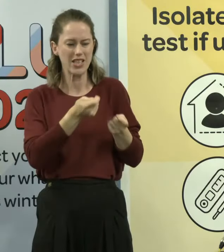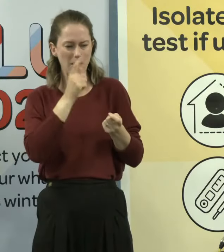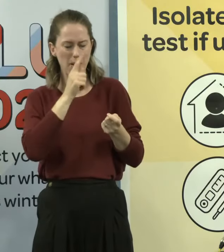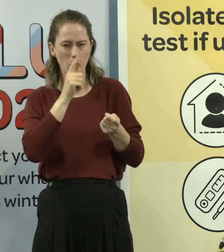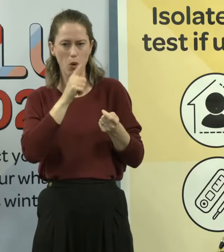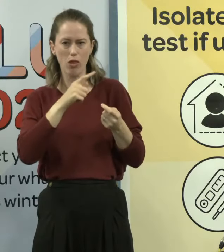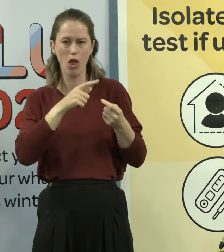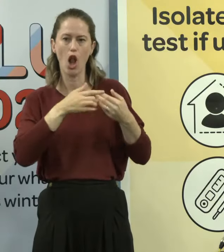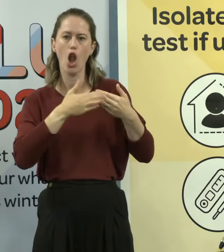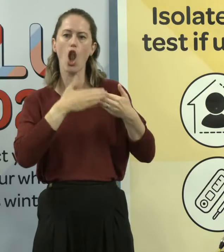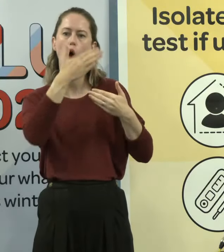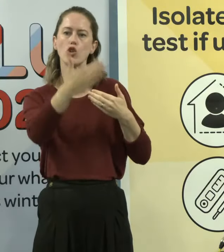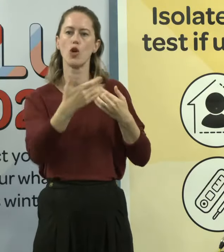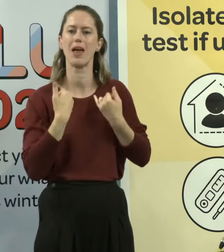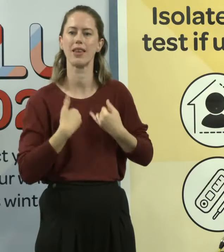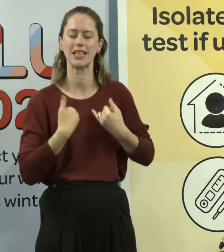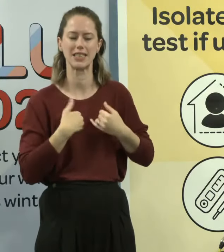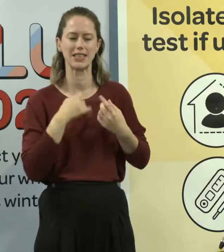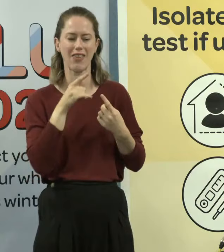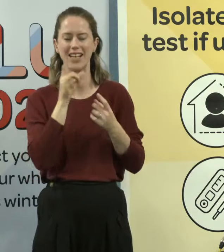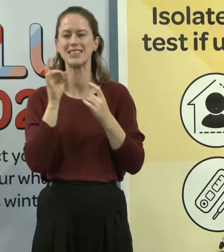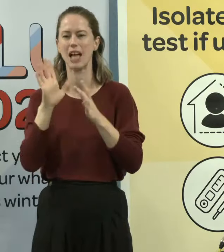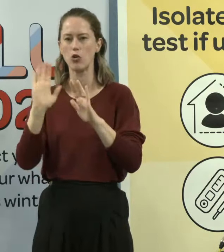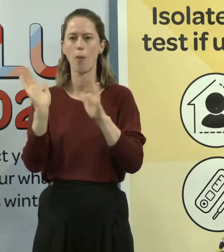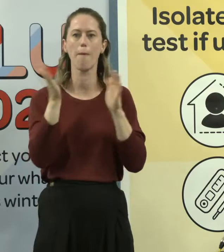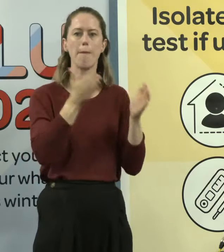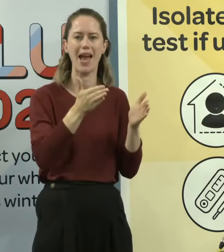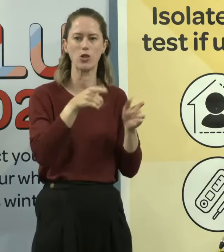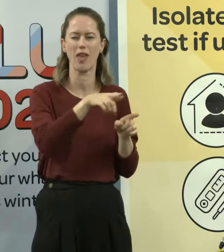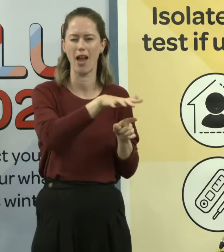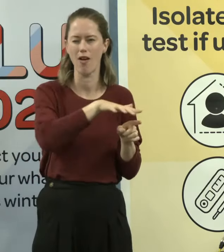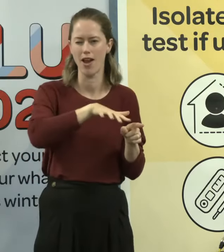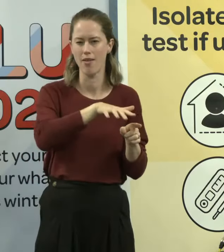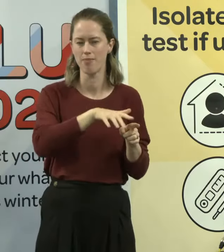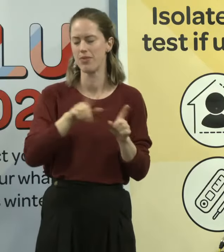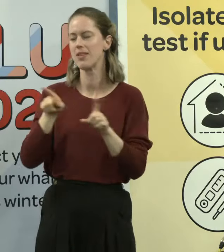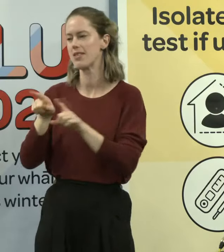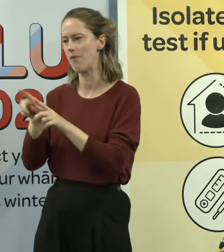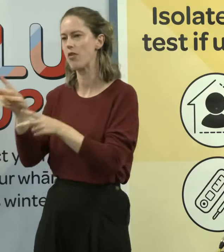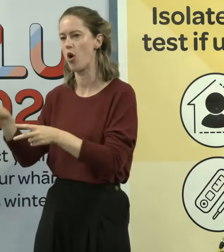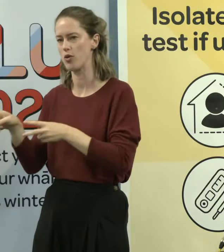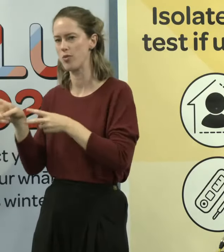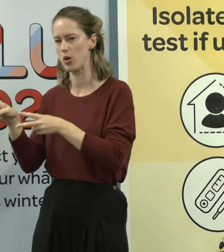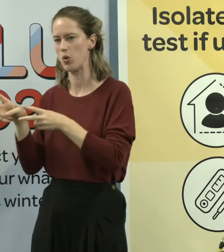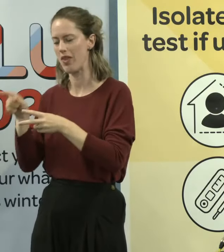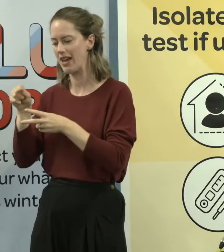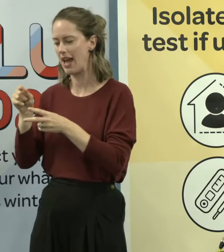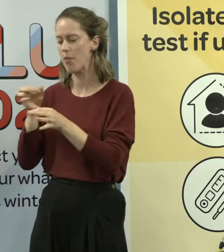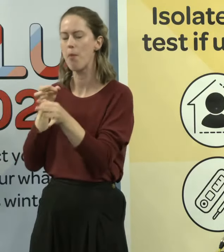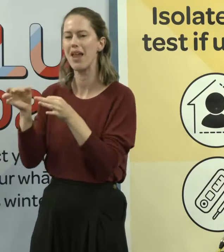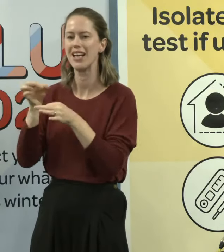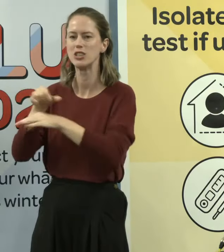nga mahi whanui, ko te tikanga he tiaki tera pea kua whakaroa, penei i te tiaki aukati, te